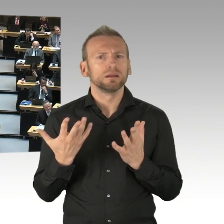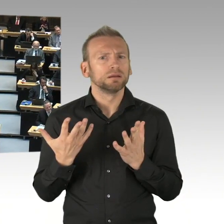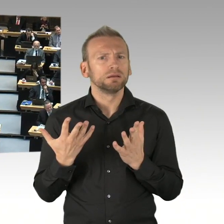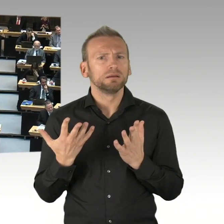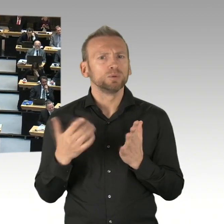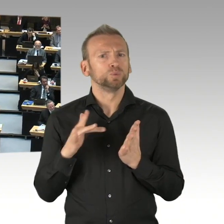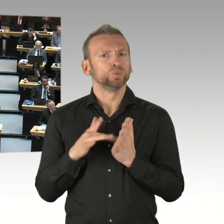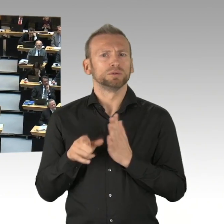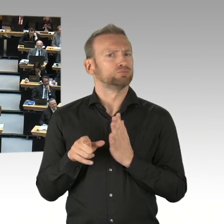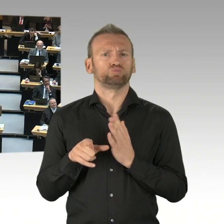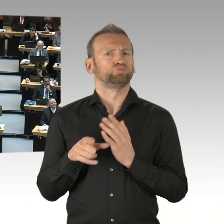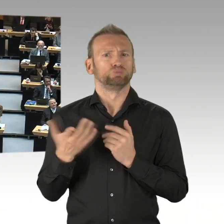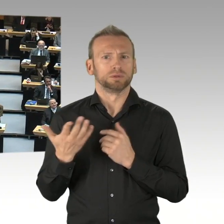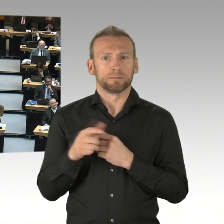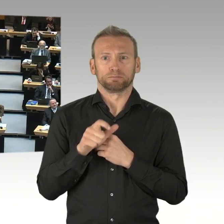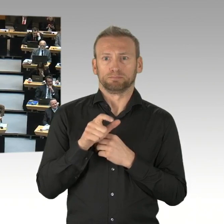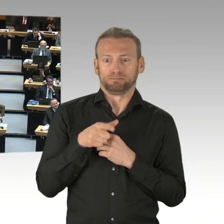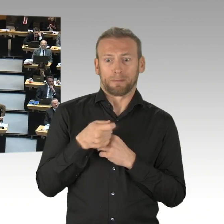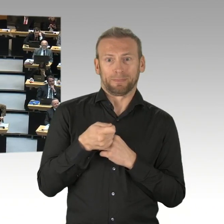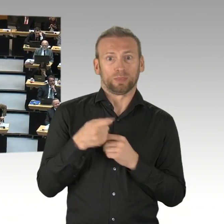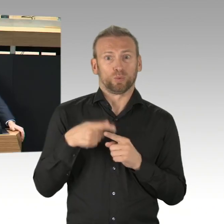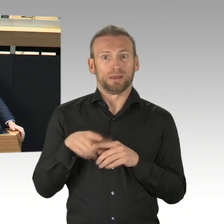Deshalb hat unser Kollege Förster aus der Abgeordnetenhausfraktion,